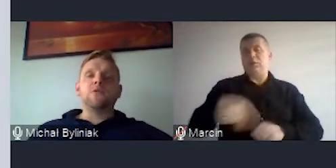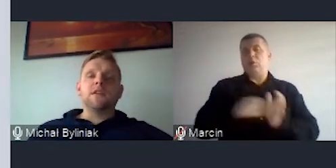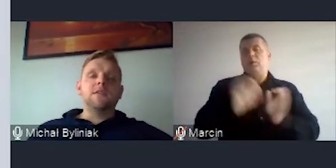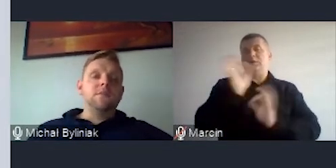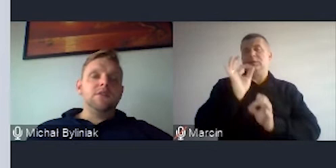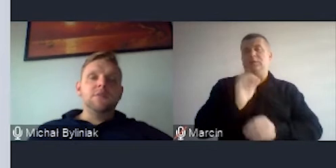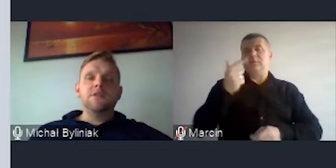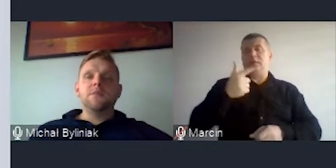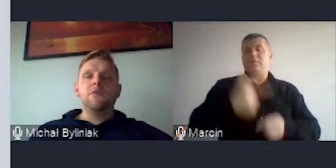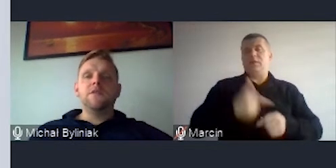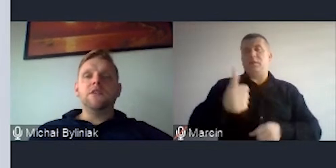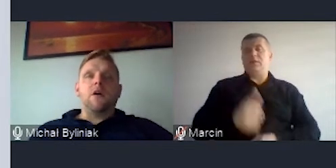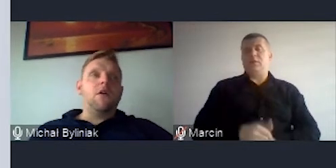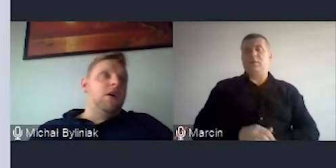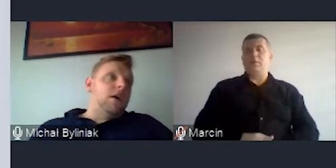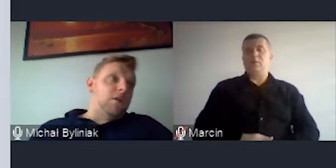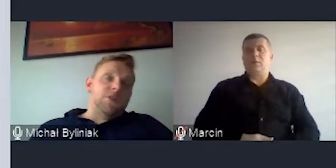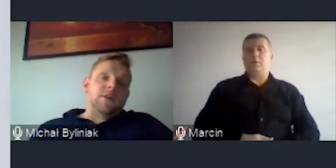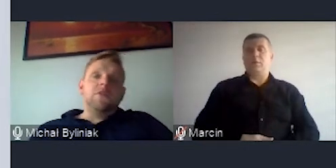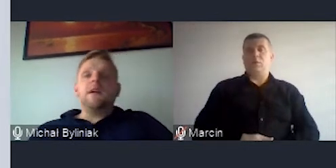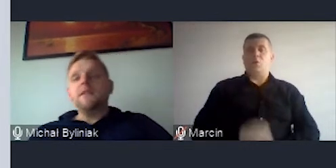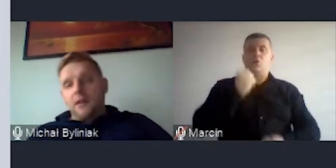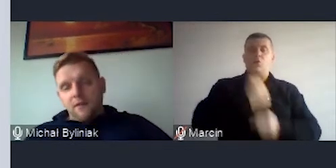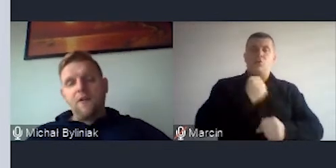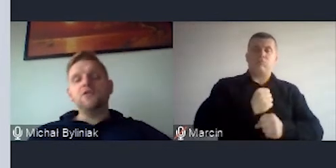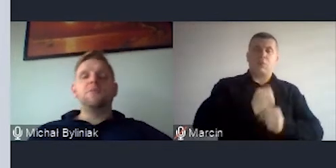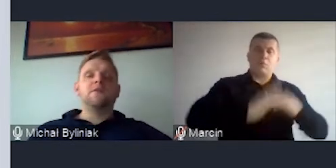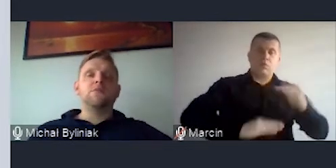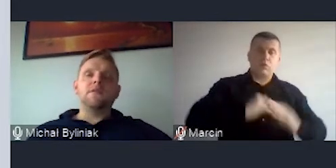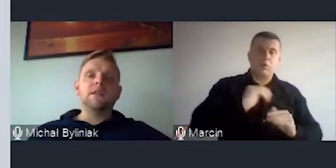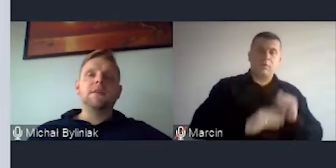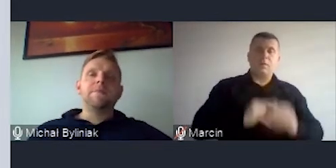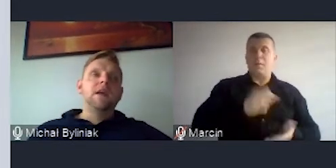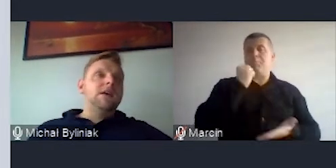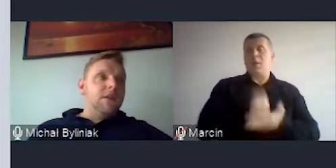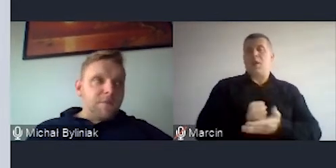Poza tym, jeżeli będziemy mówili o robotach budowalnych, wchodzi prawo budowlane.